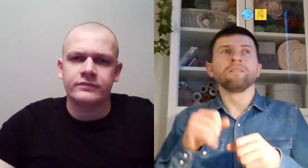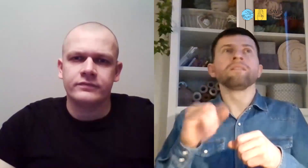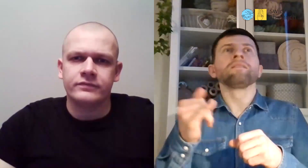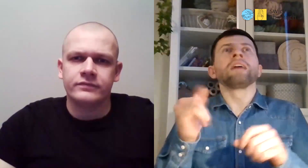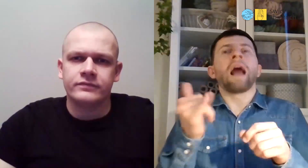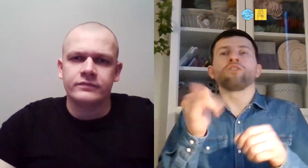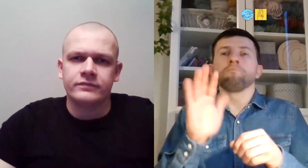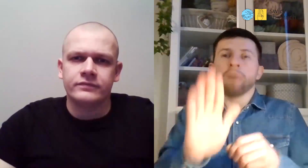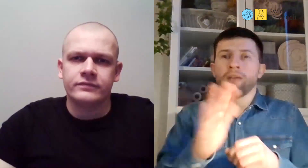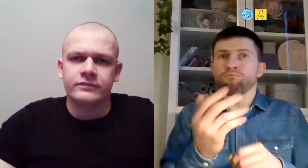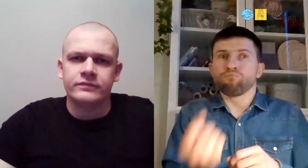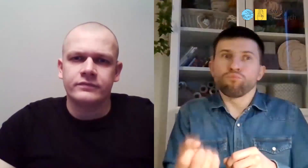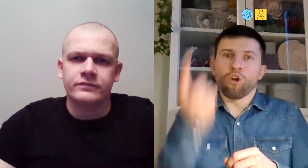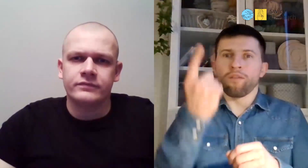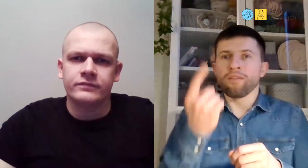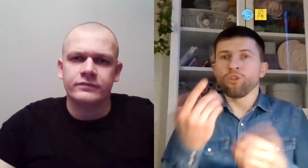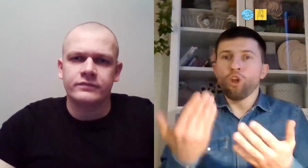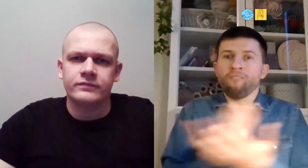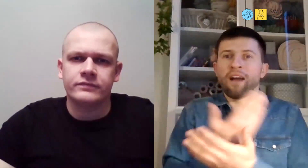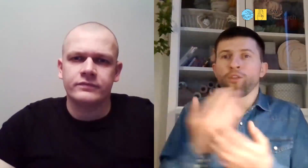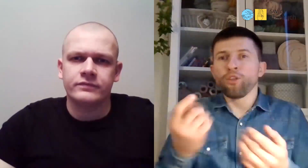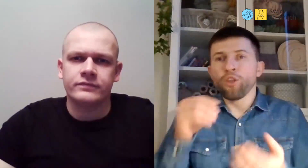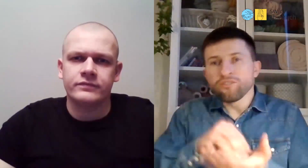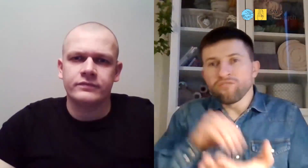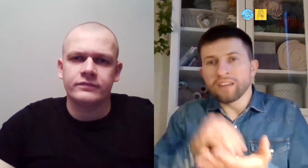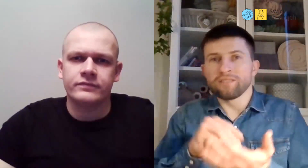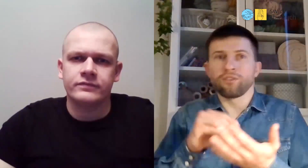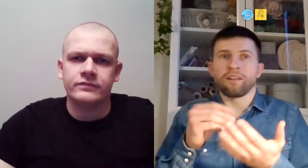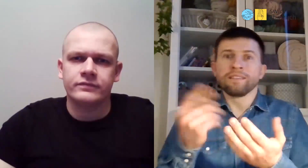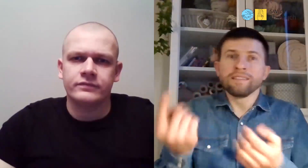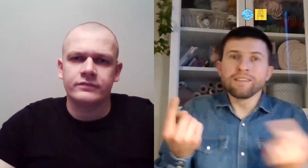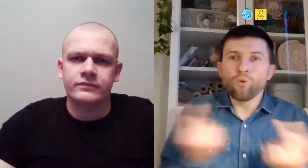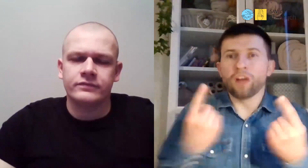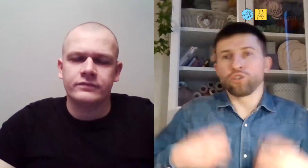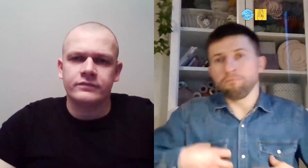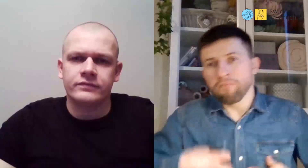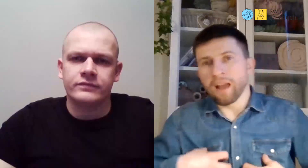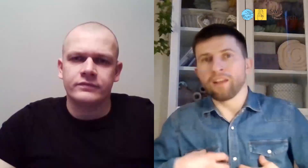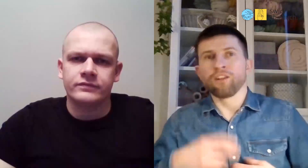Jakieś ciekawe albo nieprzyjemne doświadczenia